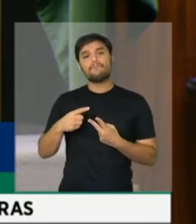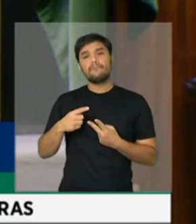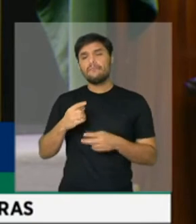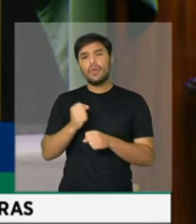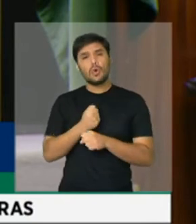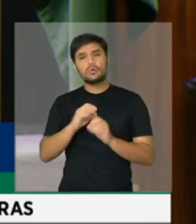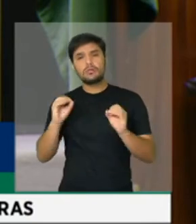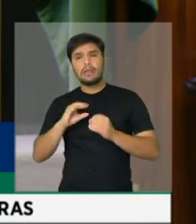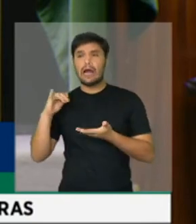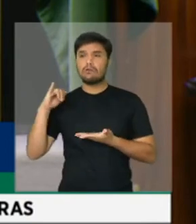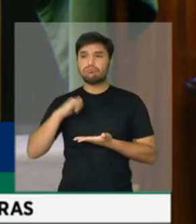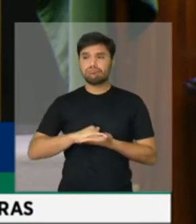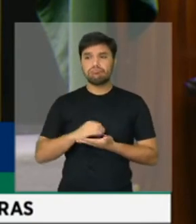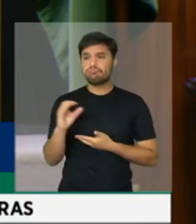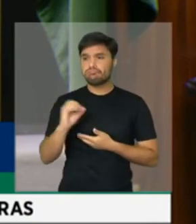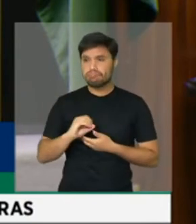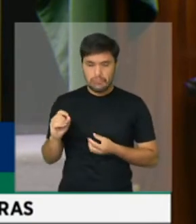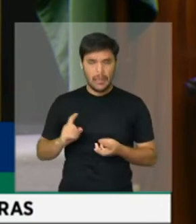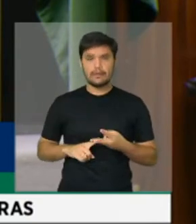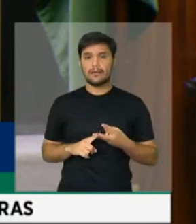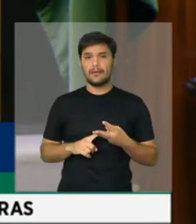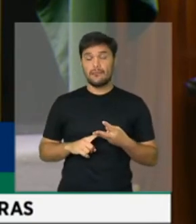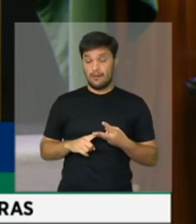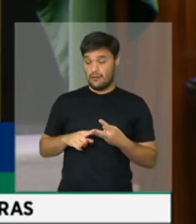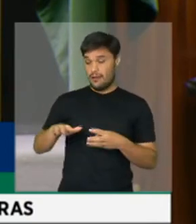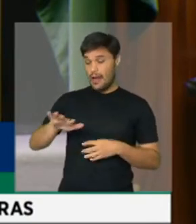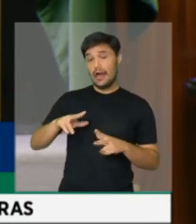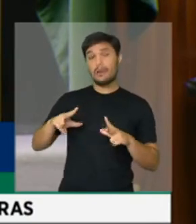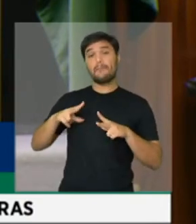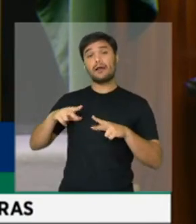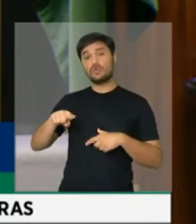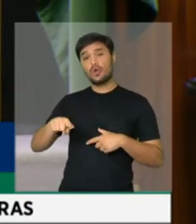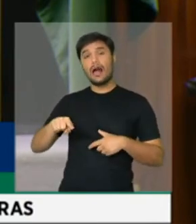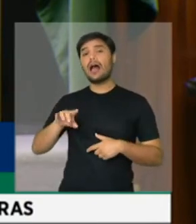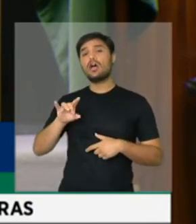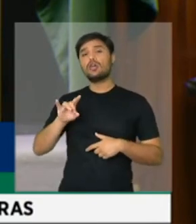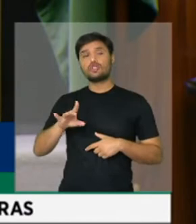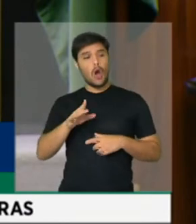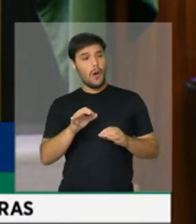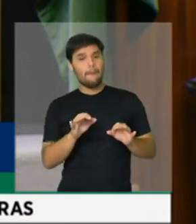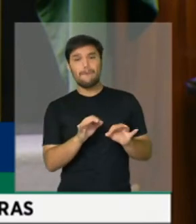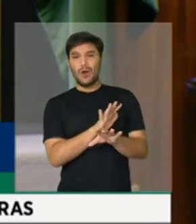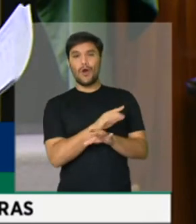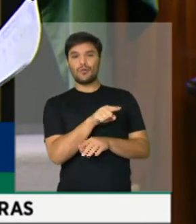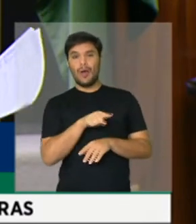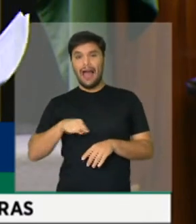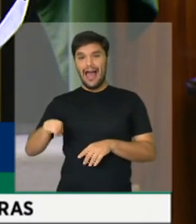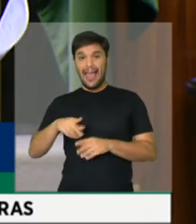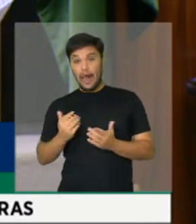POR QUE É QUE A INICIATIVA PRIVADA NÃO FEZ ESTRADA NESSE PAÍS. POR QUE É QUE A INICIATIVA PRIVADA NÃO CONSTRUIU PORTO NESSE PAÍS?!